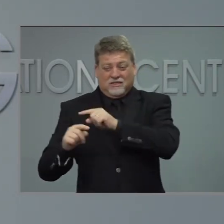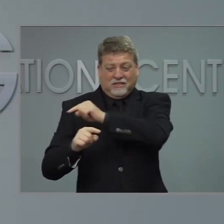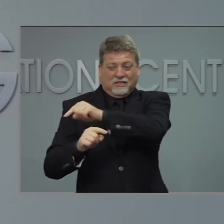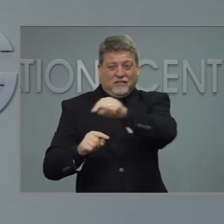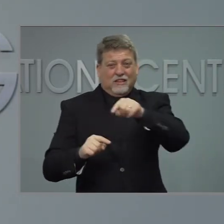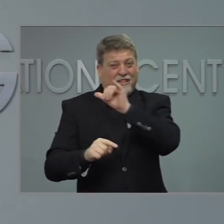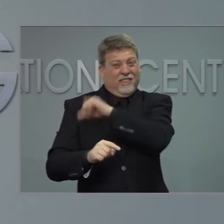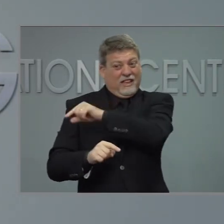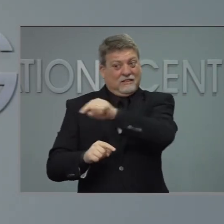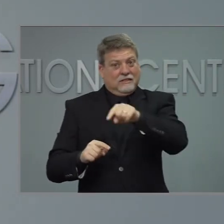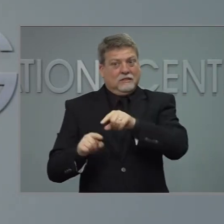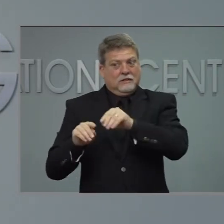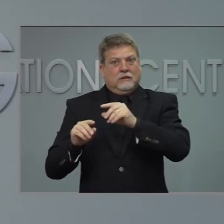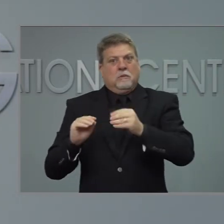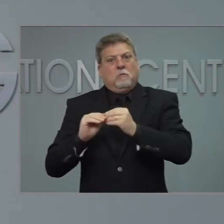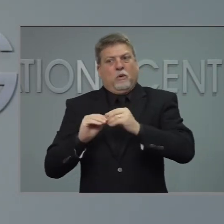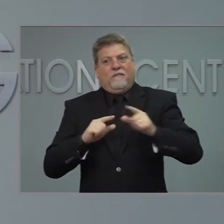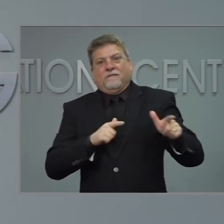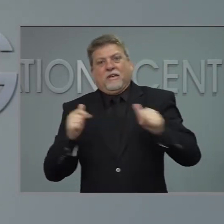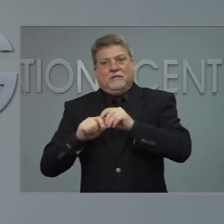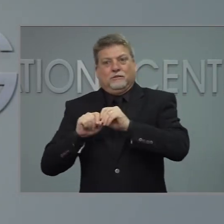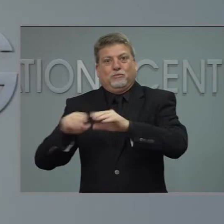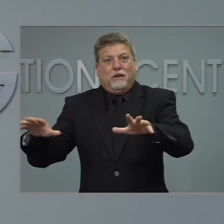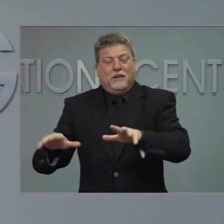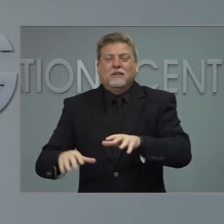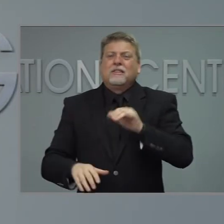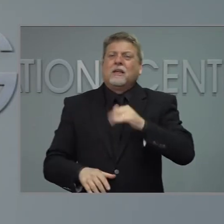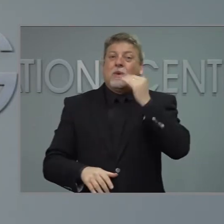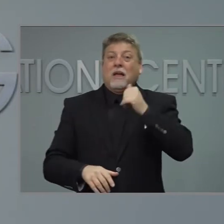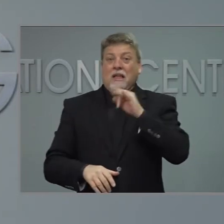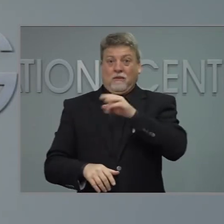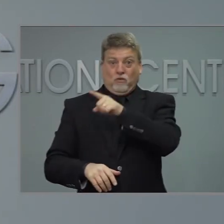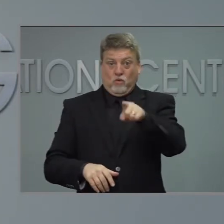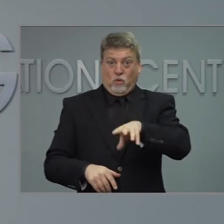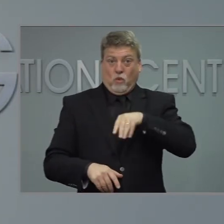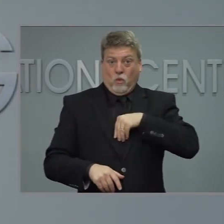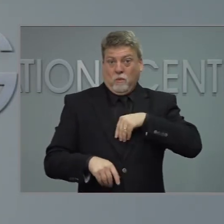son más contagiosas tenemos que mantener nuestra guardia arriba y les incentivo a todos los